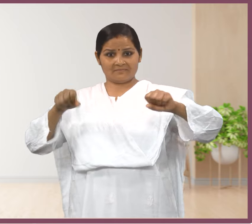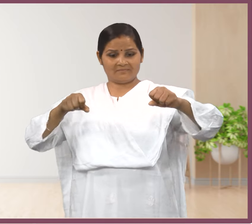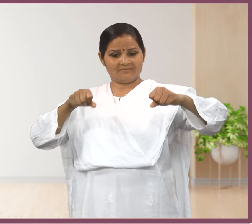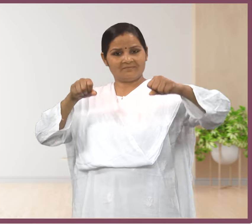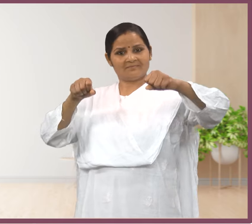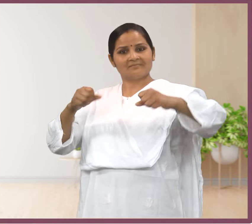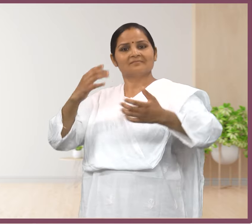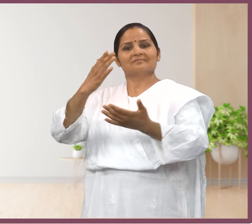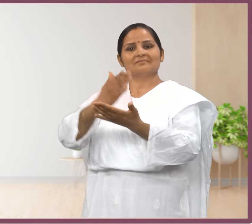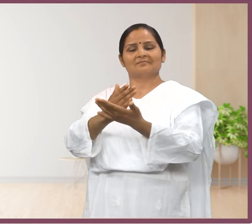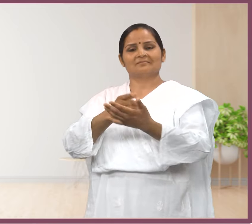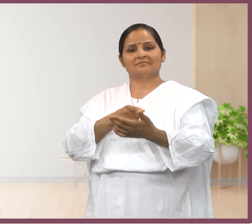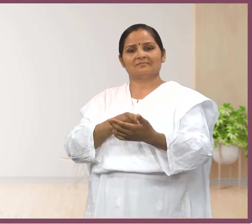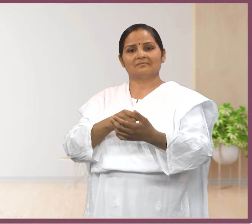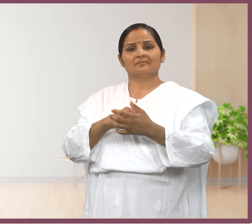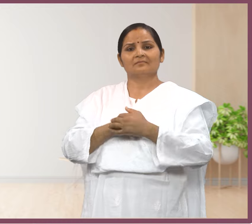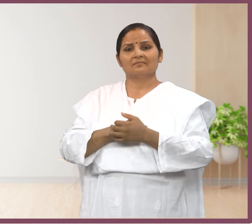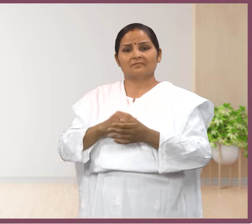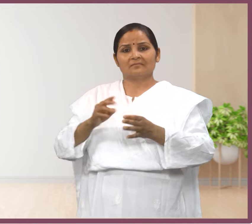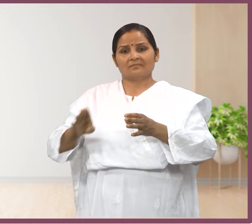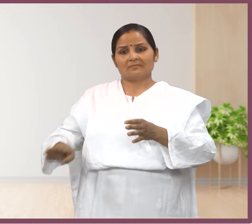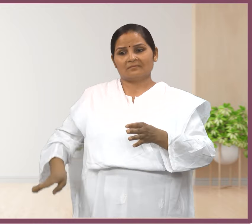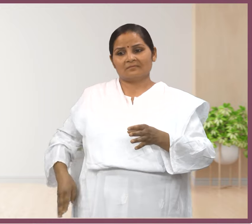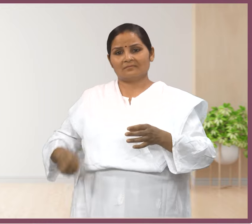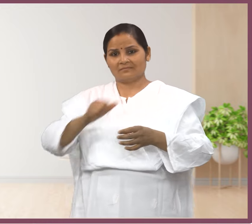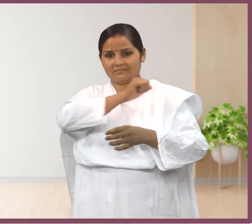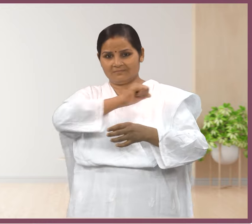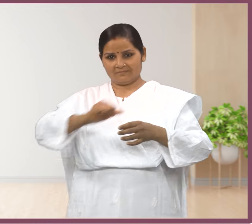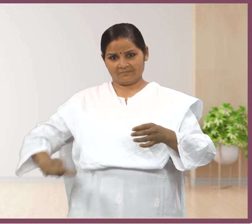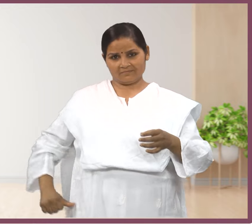అతని దగ్గర ఒక పర్సు వేలాడుతూ ఉంది,